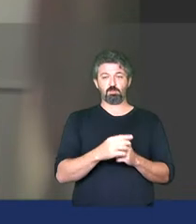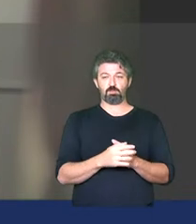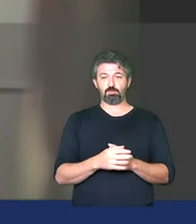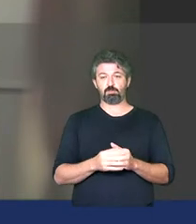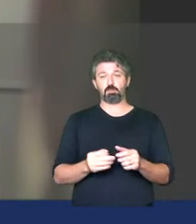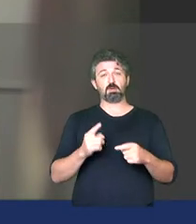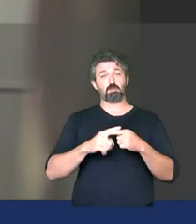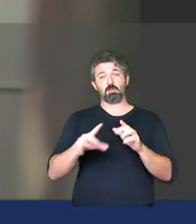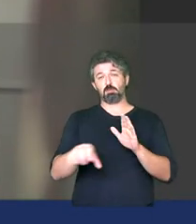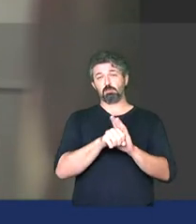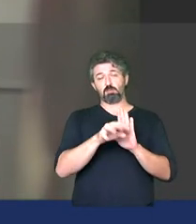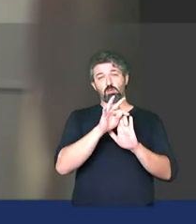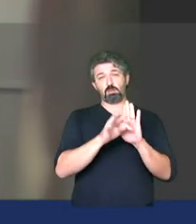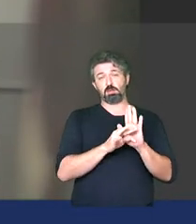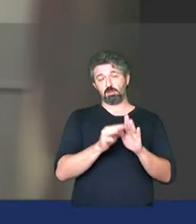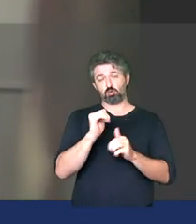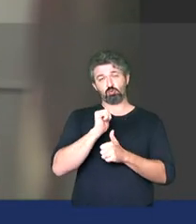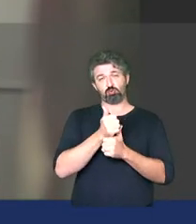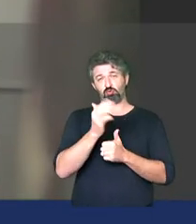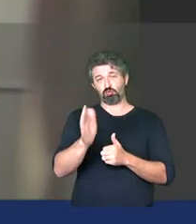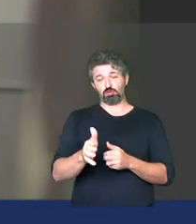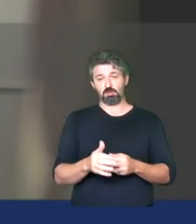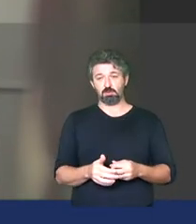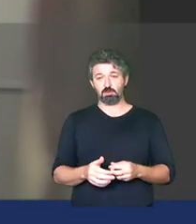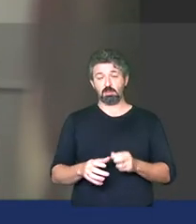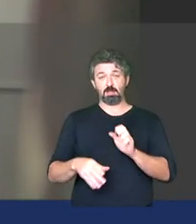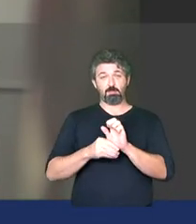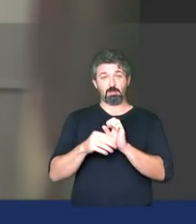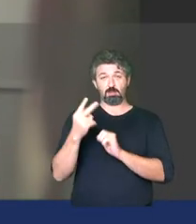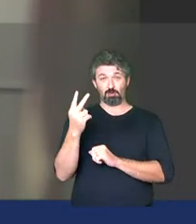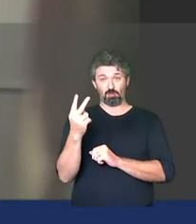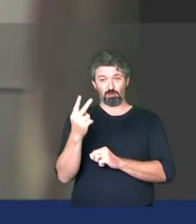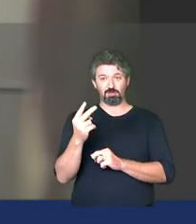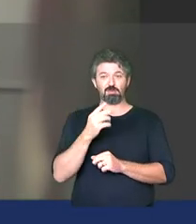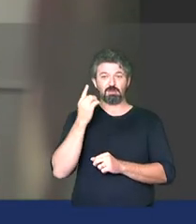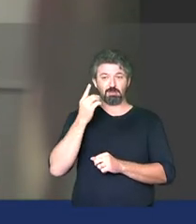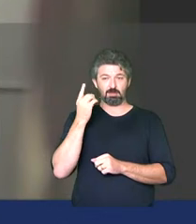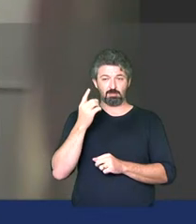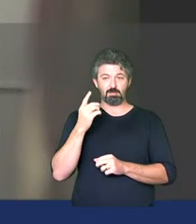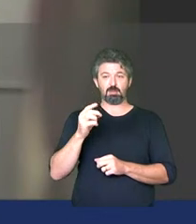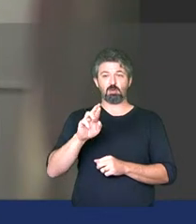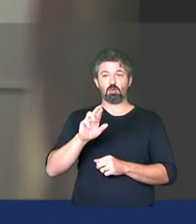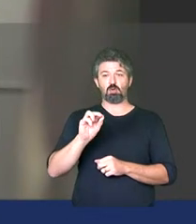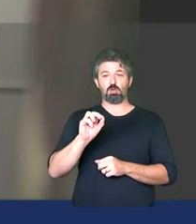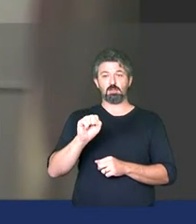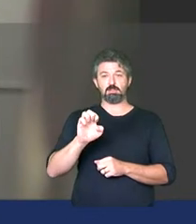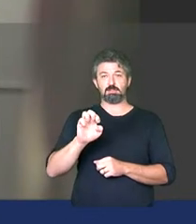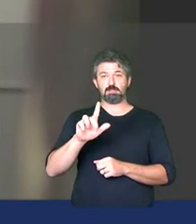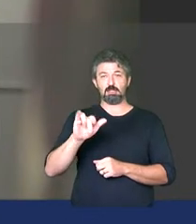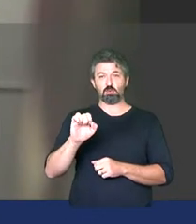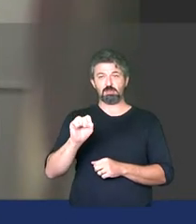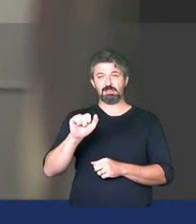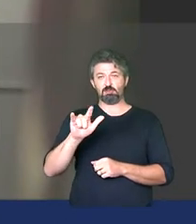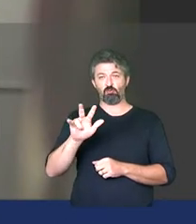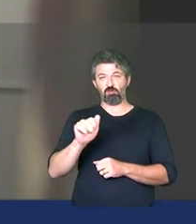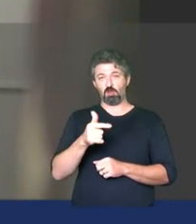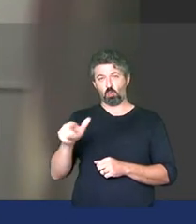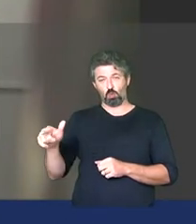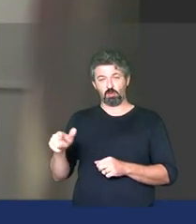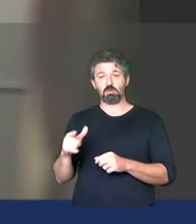RAZÃO PELA QUAL SOMOS PELA REJEIÇÃO DA EMENDA NÚMERO 1, CONTEMPLADA NO TEXTO SUBSTITUTIVO. A EMENDA NÚMERO